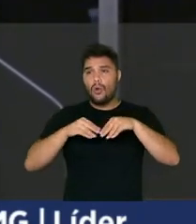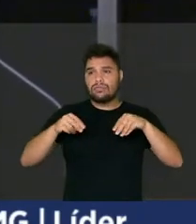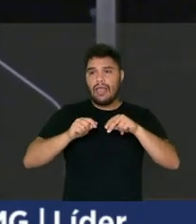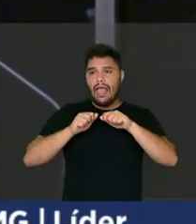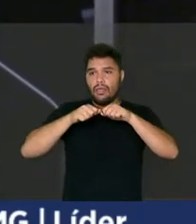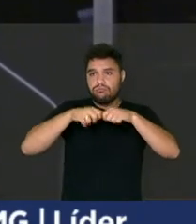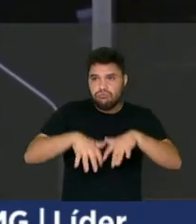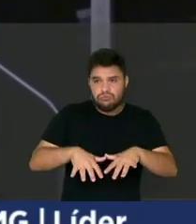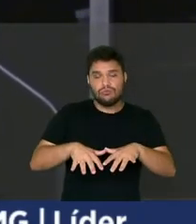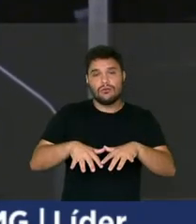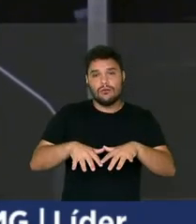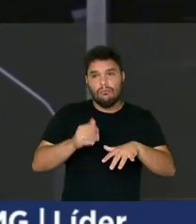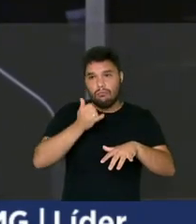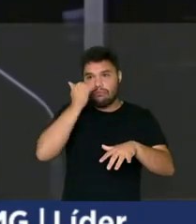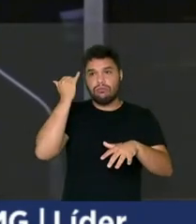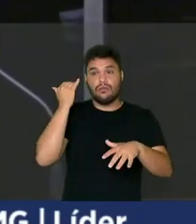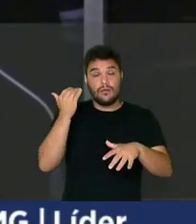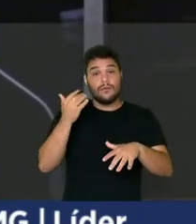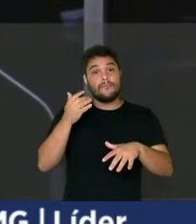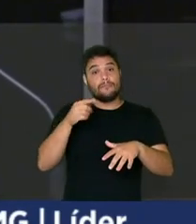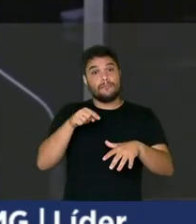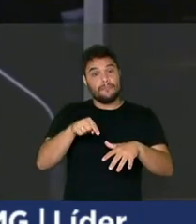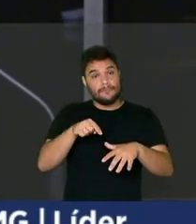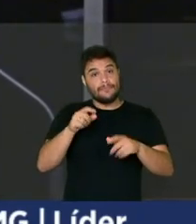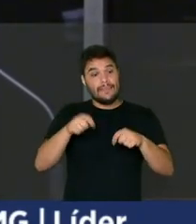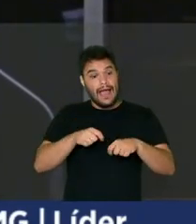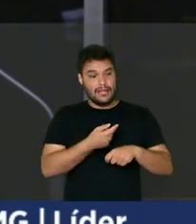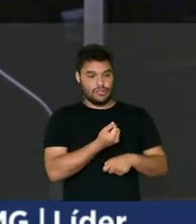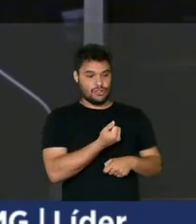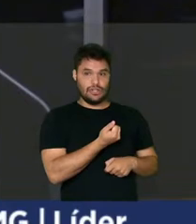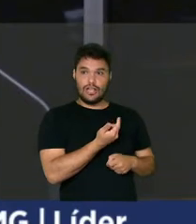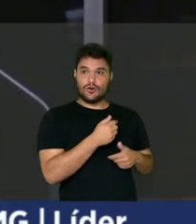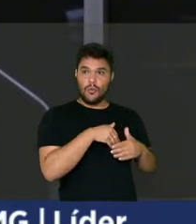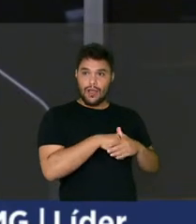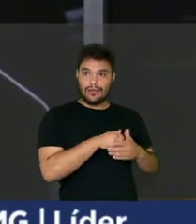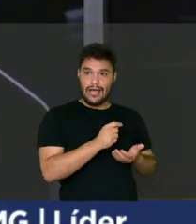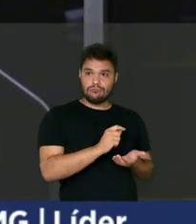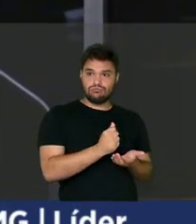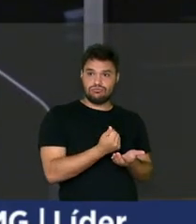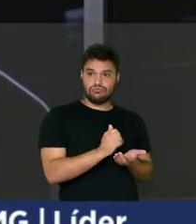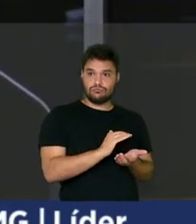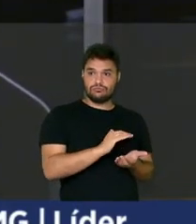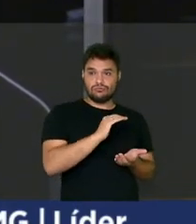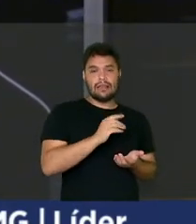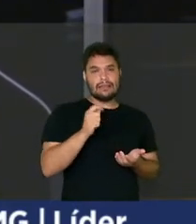A PARTIR DESTA DEMANDA DE O BRASIL, A PREVISIBILIDADE AO NOSSO POVO, UM PAÍS QUE TEM UM PIB DE QUASE 8 TRILHÕES,